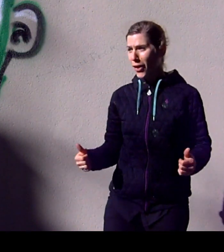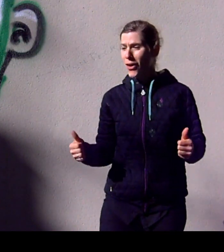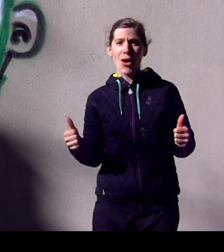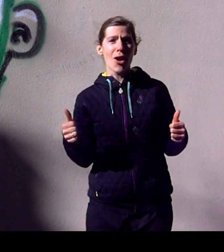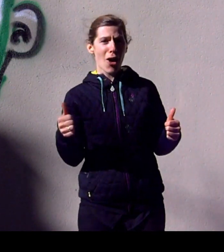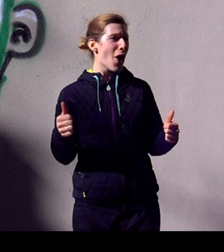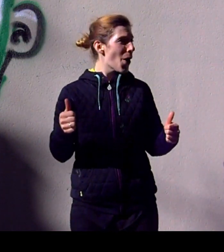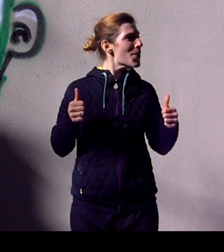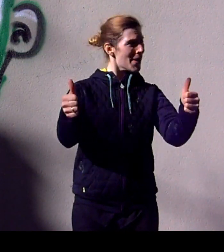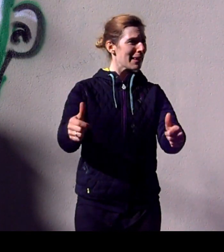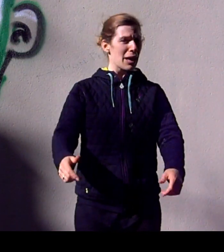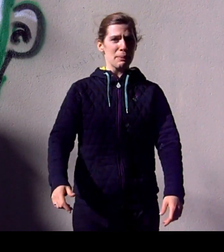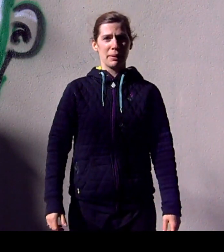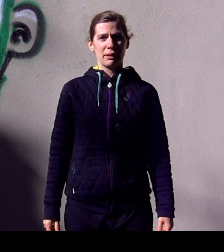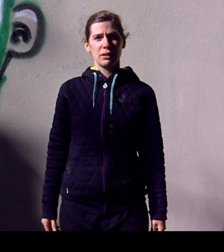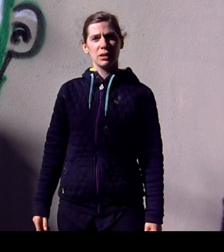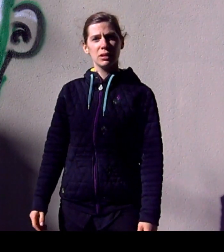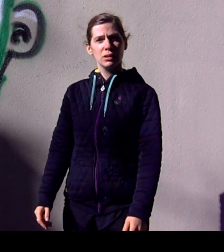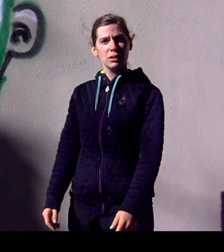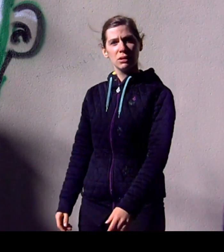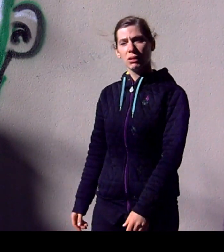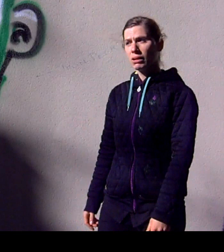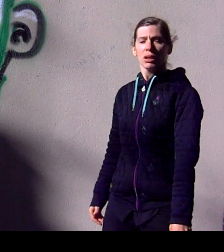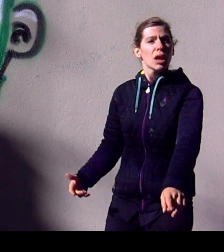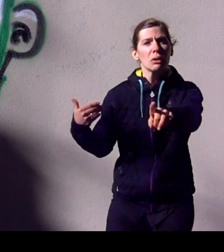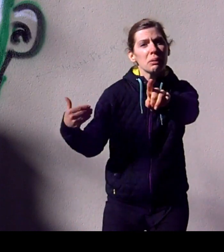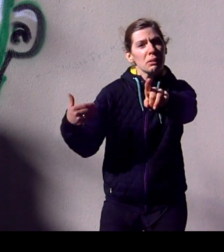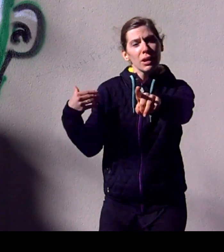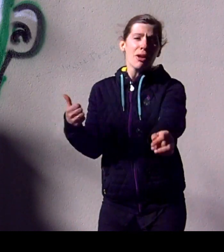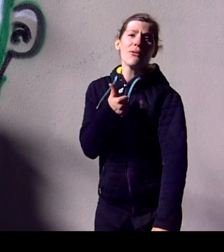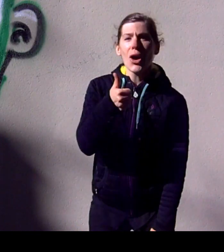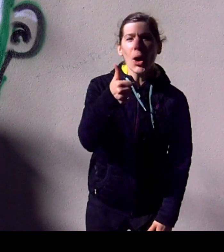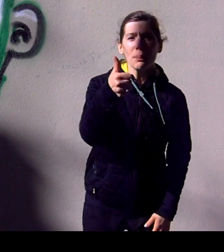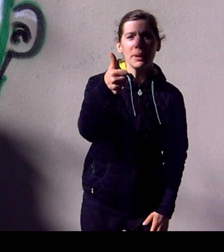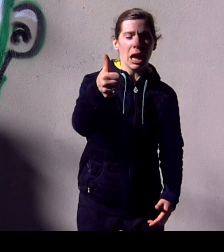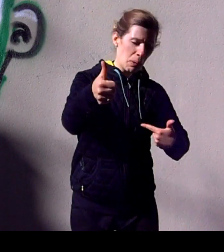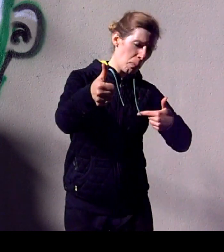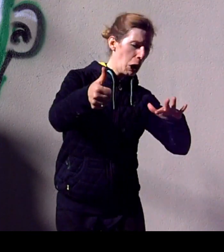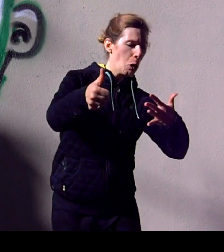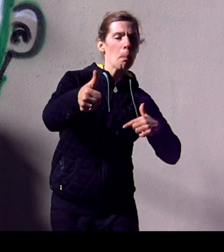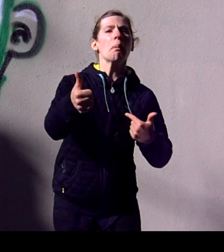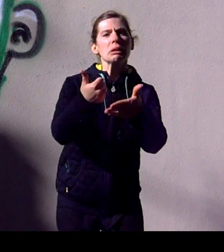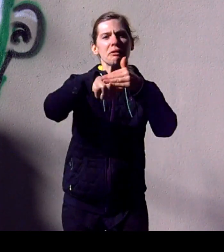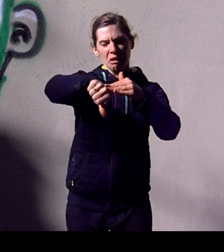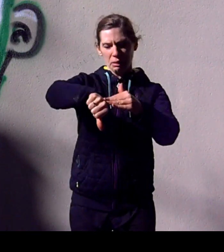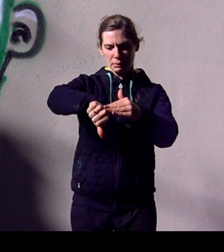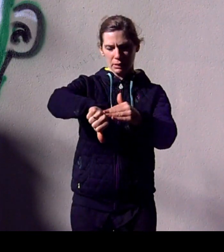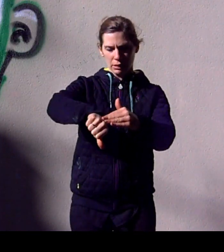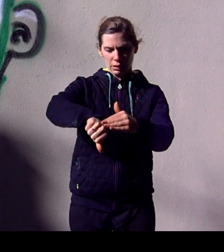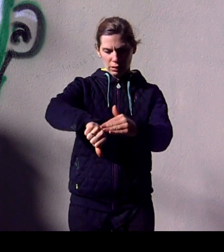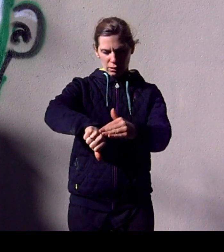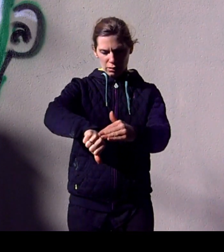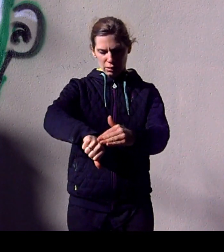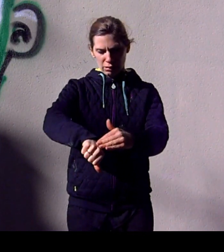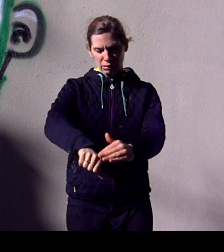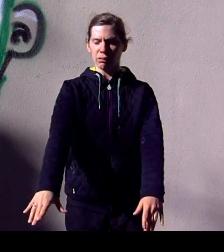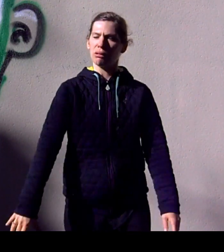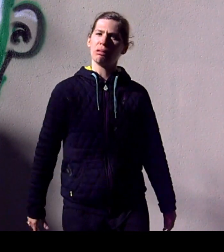Formidable Tu étais formidable, j'étais fort minable